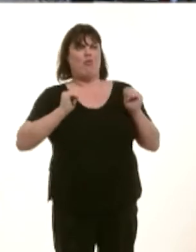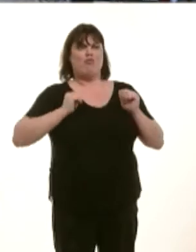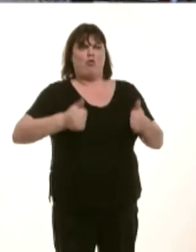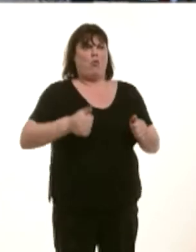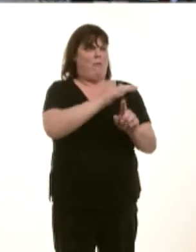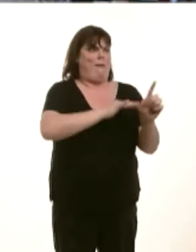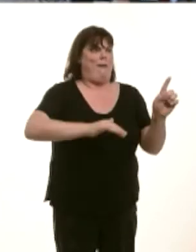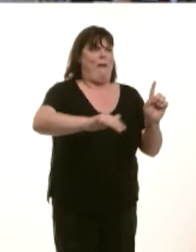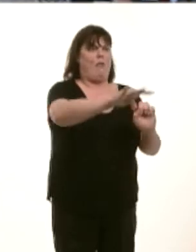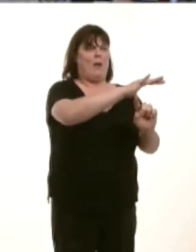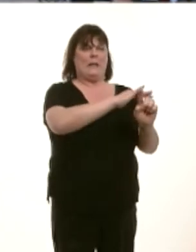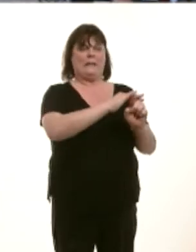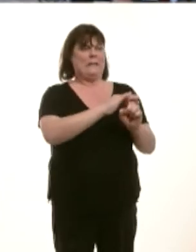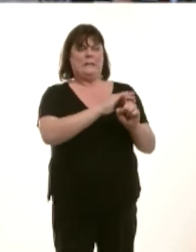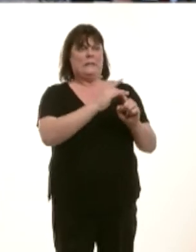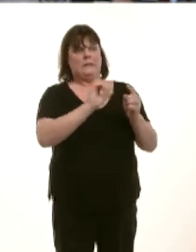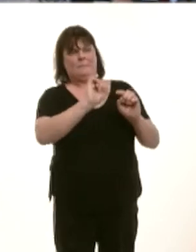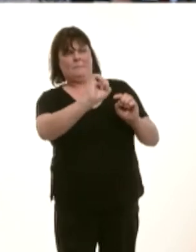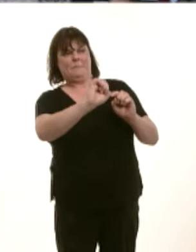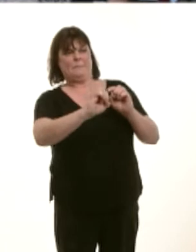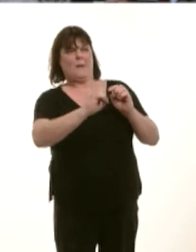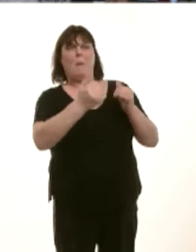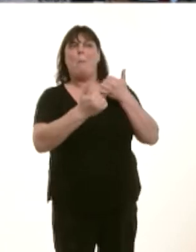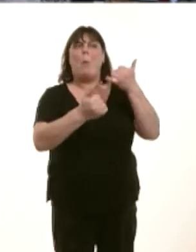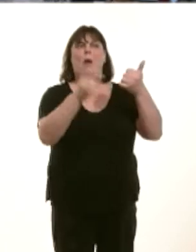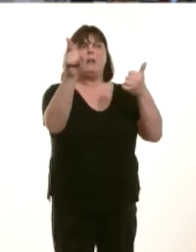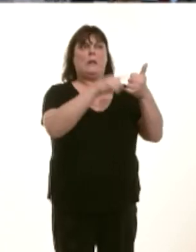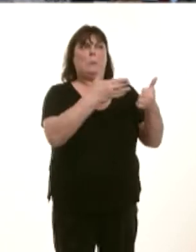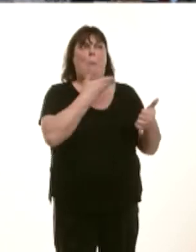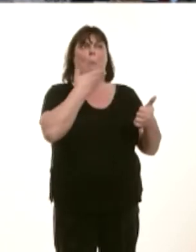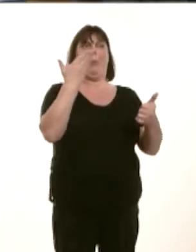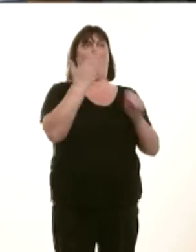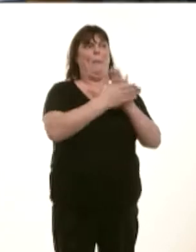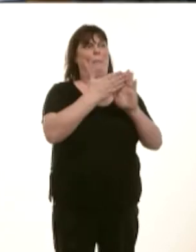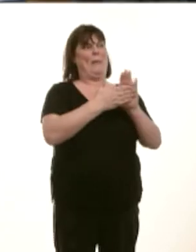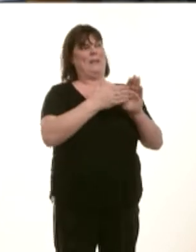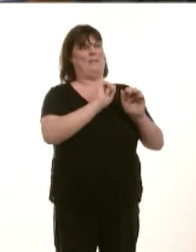gwrs, i sicrhau bod y project seilwaith symudol yn cael effaith ar Gymru wledig. Mae Ofcom,